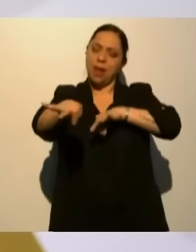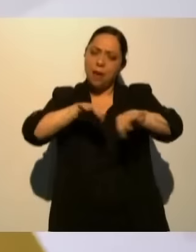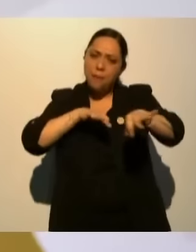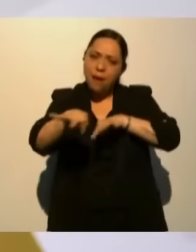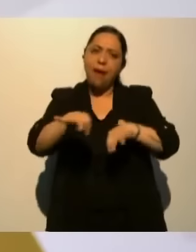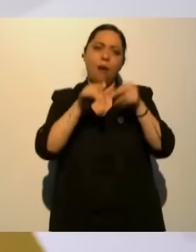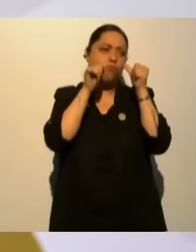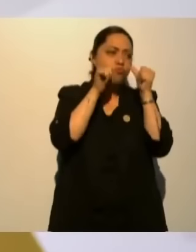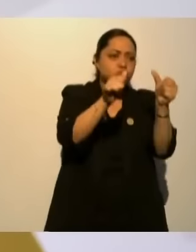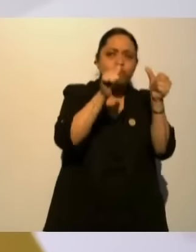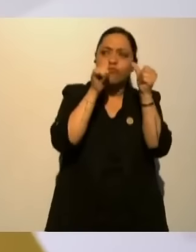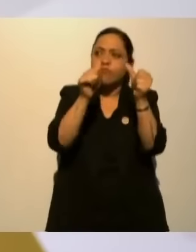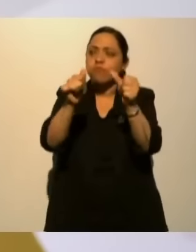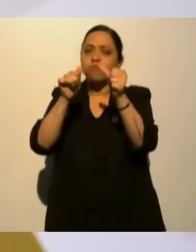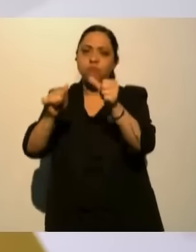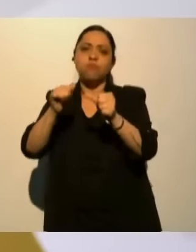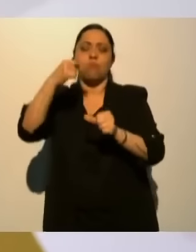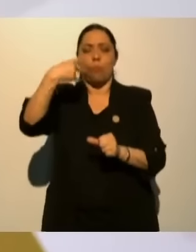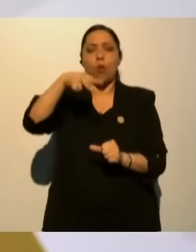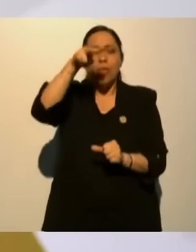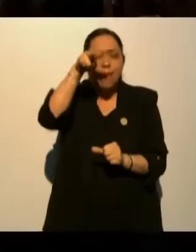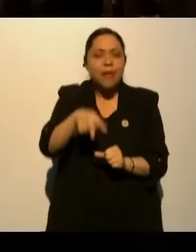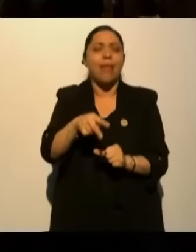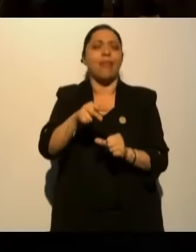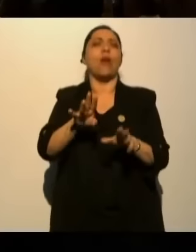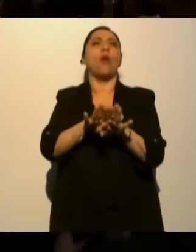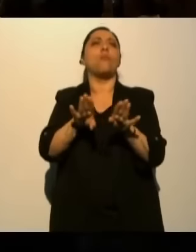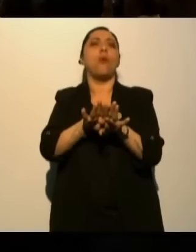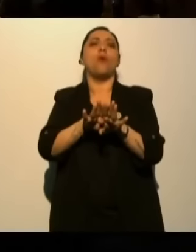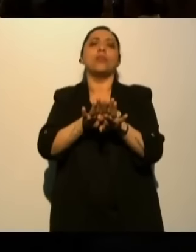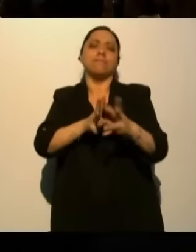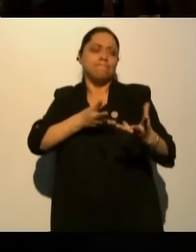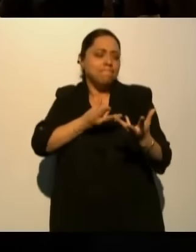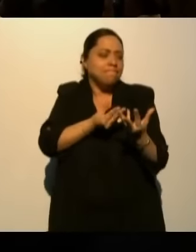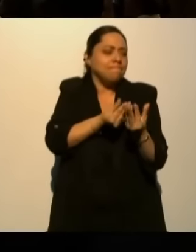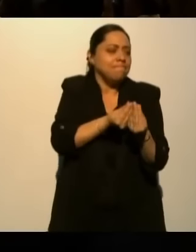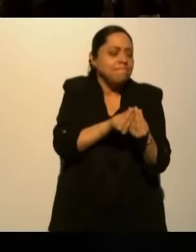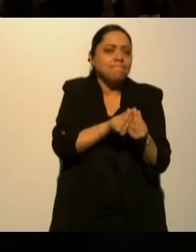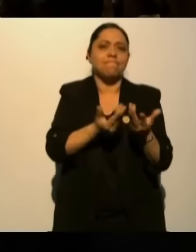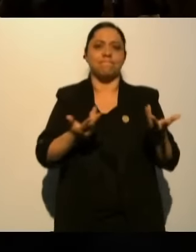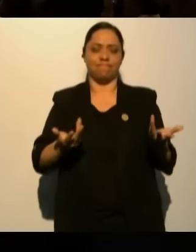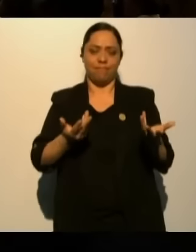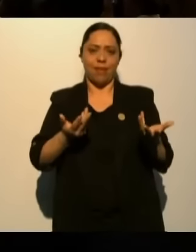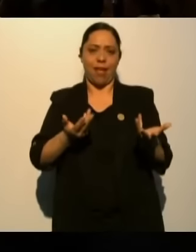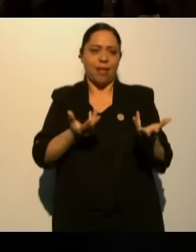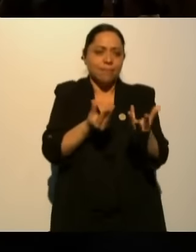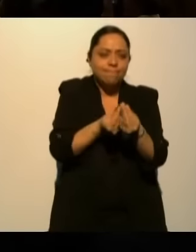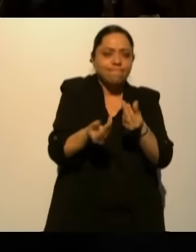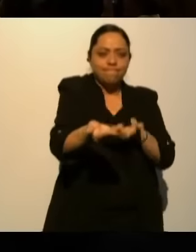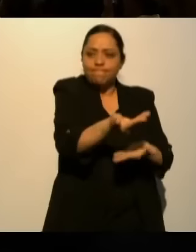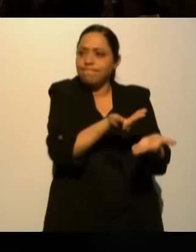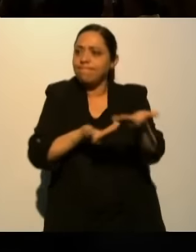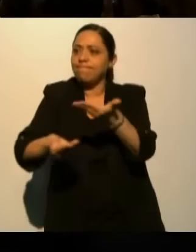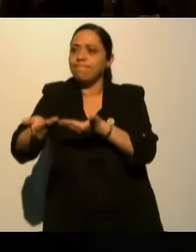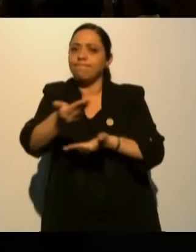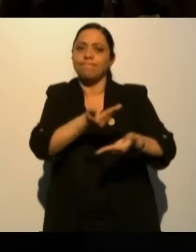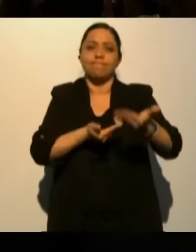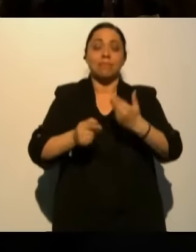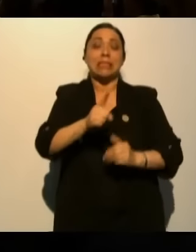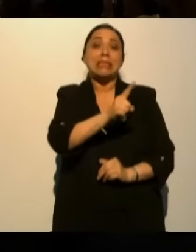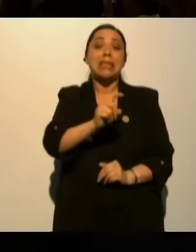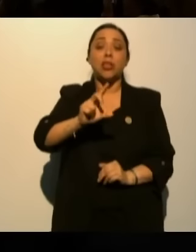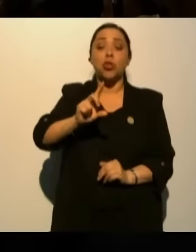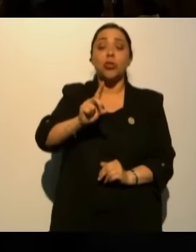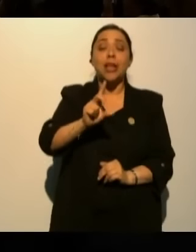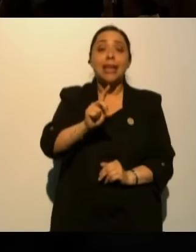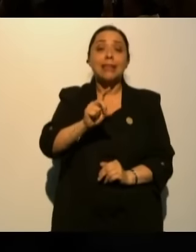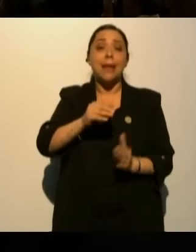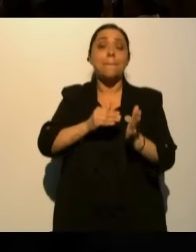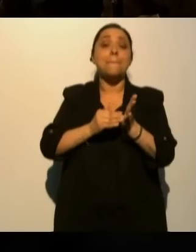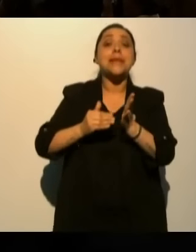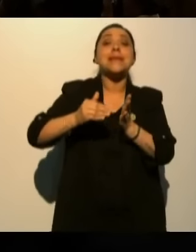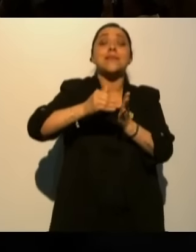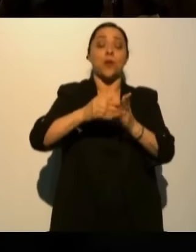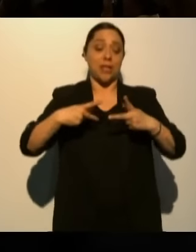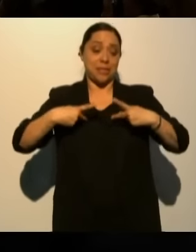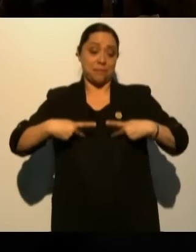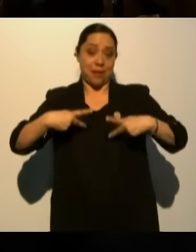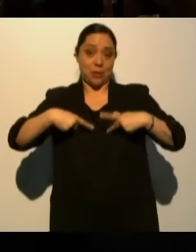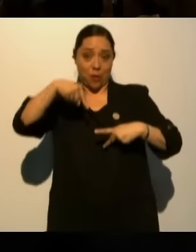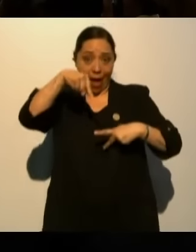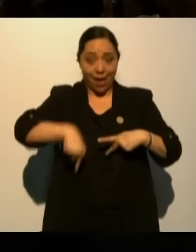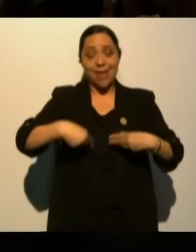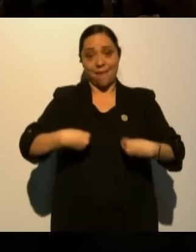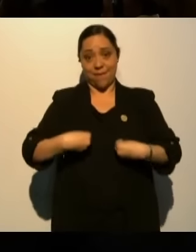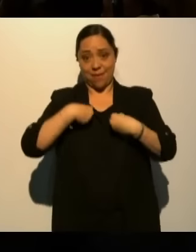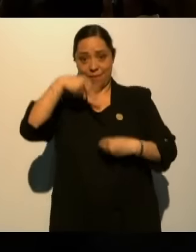que tienen de manera cercana con alrededor de 130 millones de habitantes que tiene nuestra nación